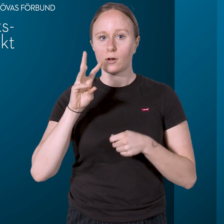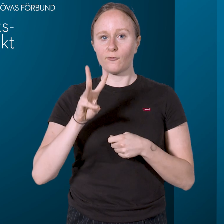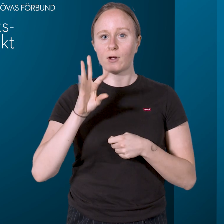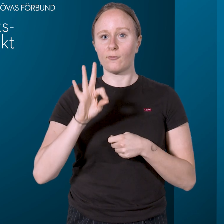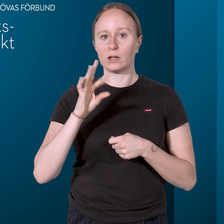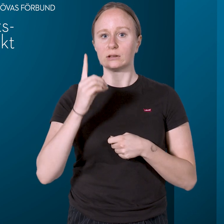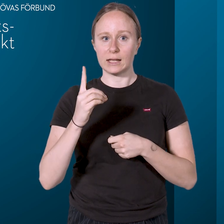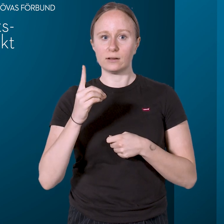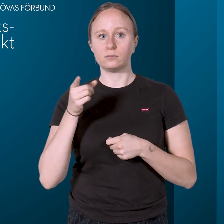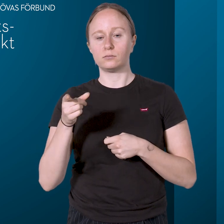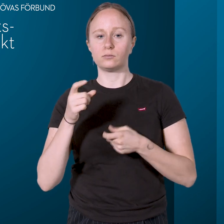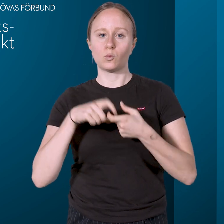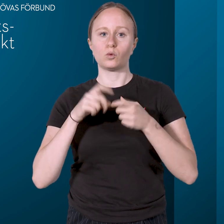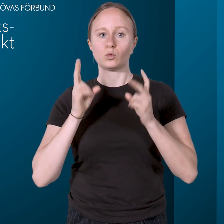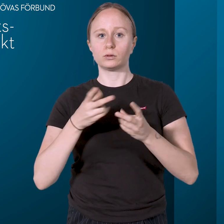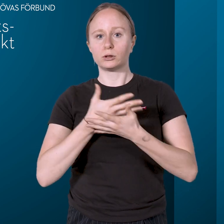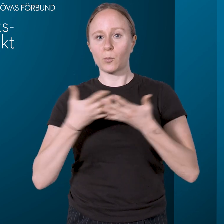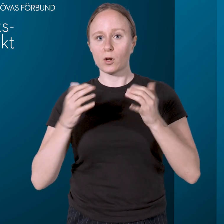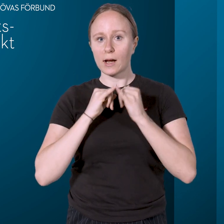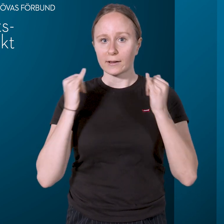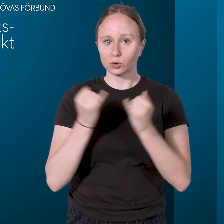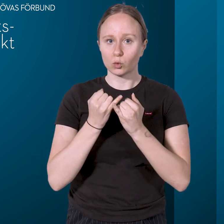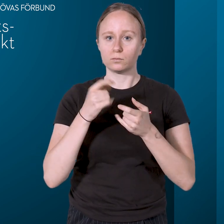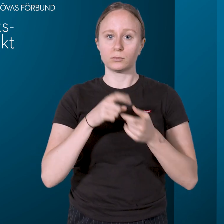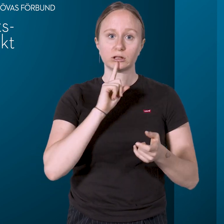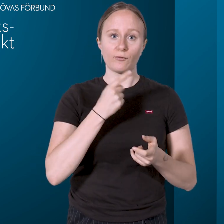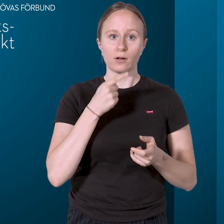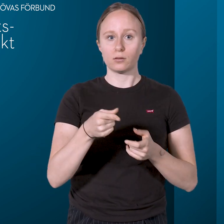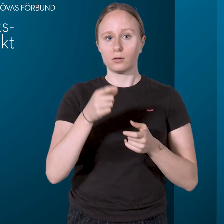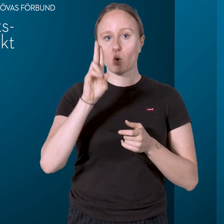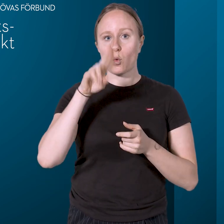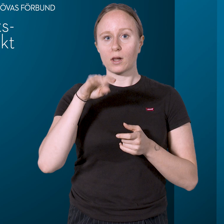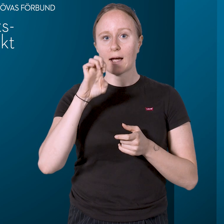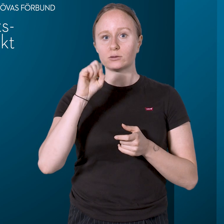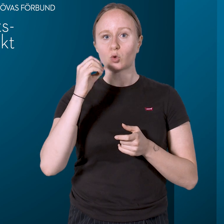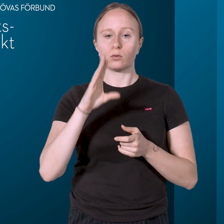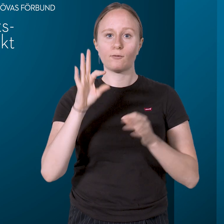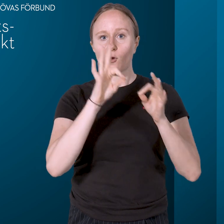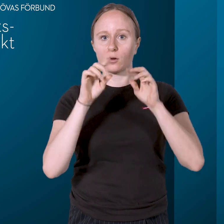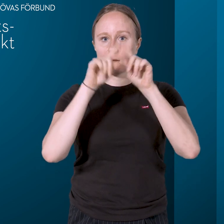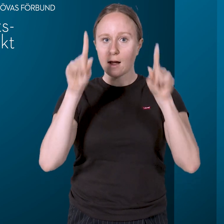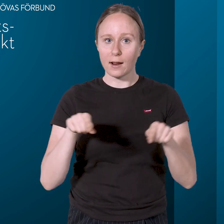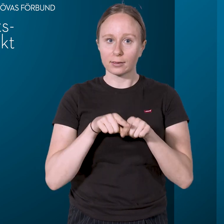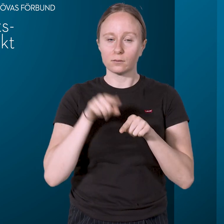WFD, och Språkinstitutet om att svara på Unescos enkät -